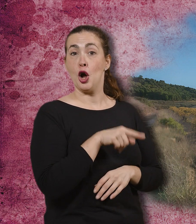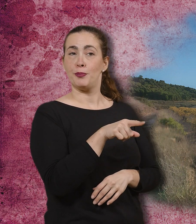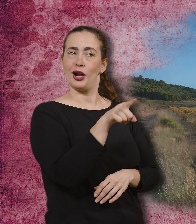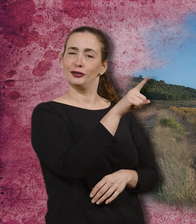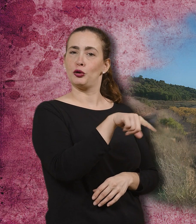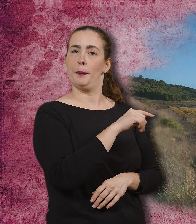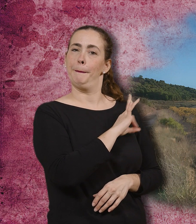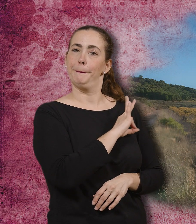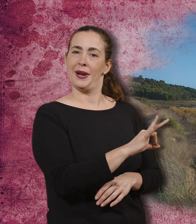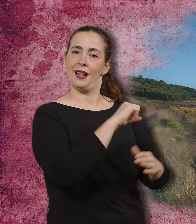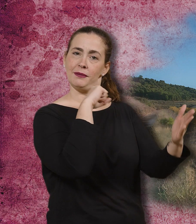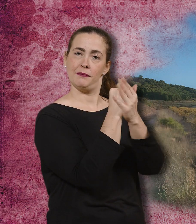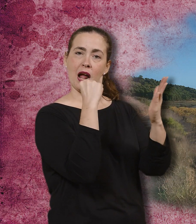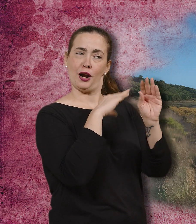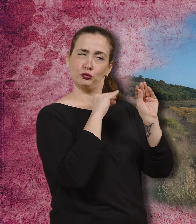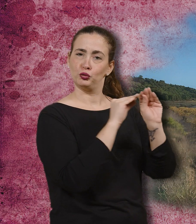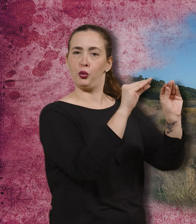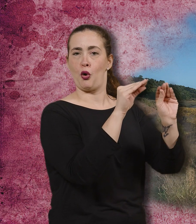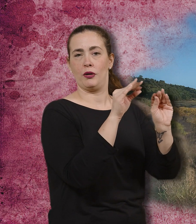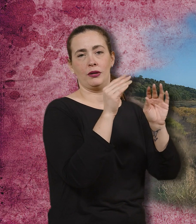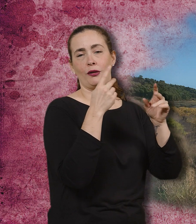i els fa mereixedors d'un distintiu de garantia específic,